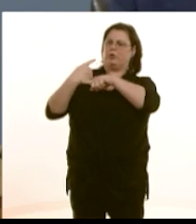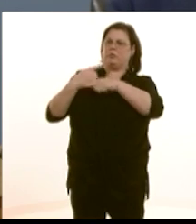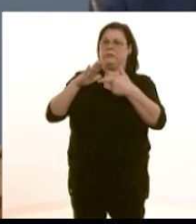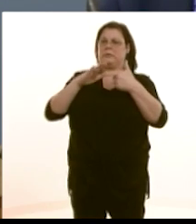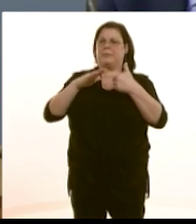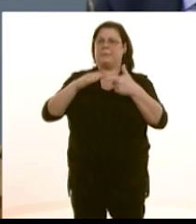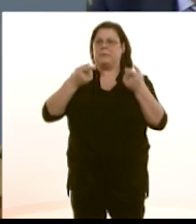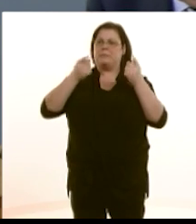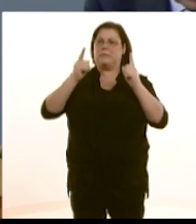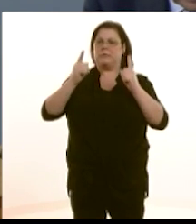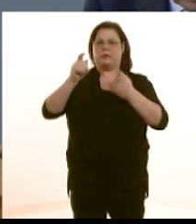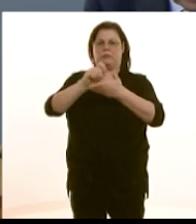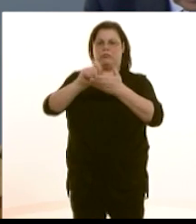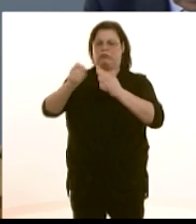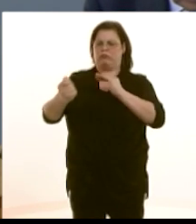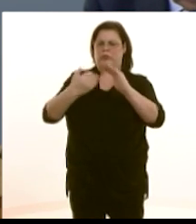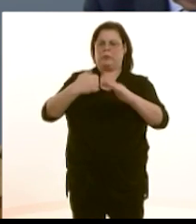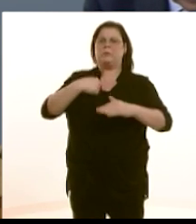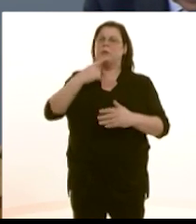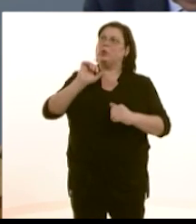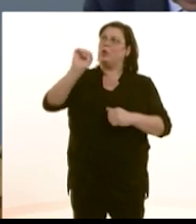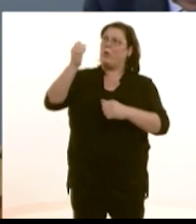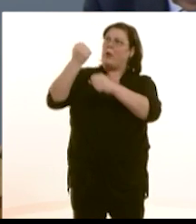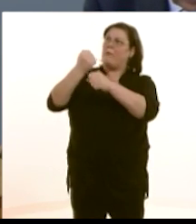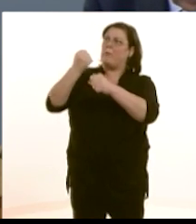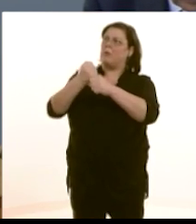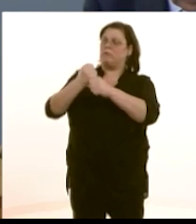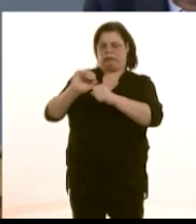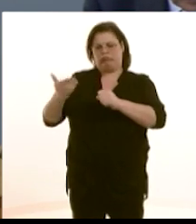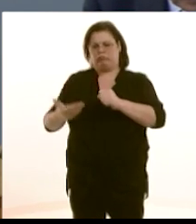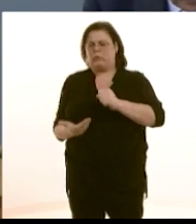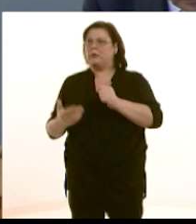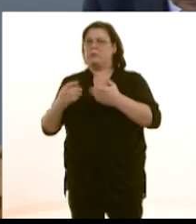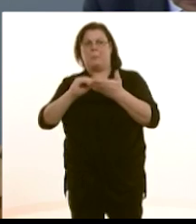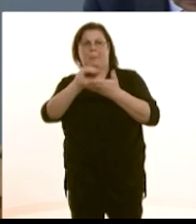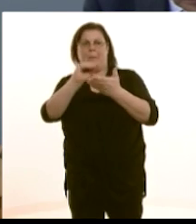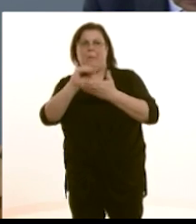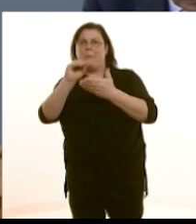chi hawl i wneud taliadau o dan y cynllun yma o ganol fis Hydref ymlaen, ond eich bod